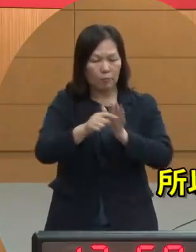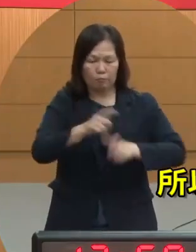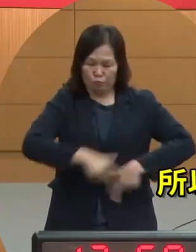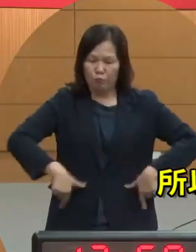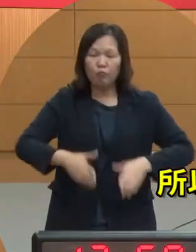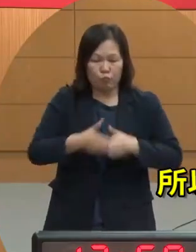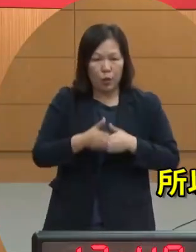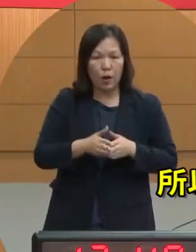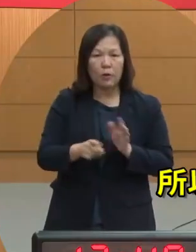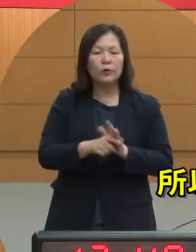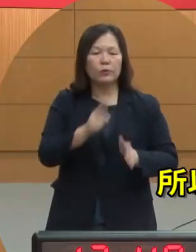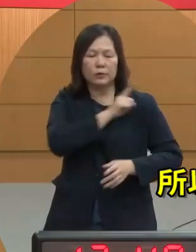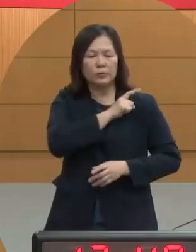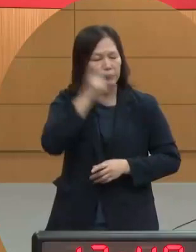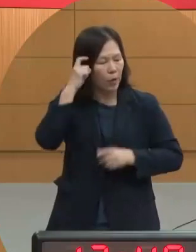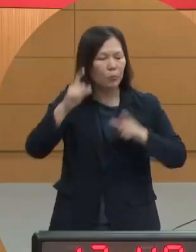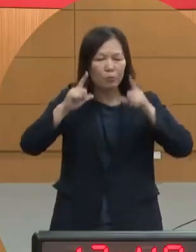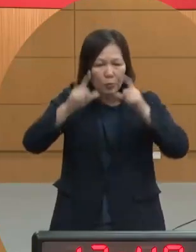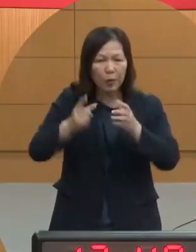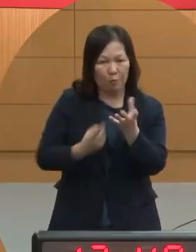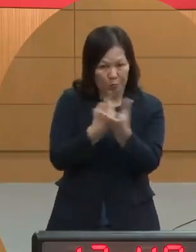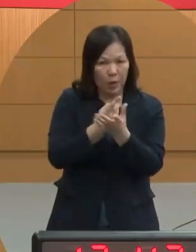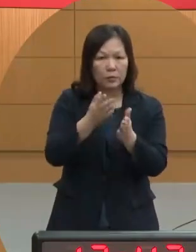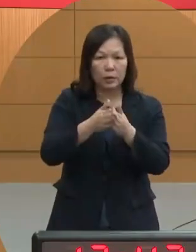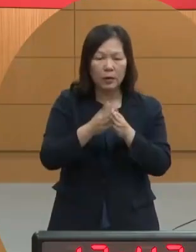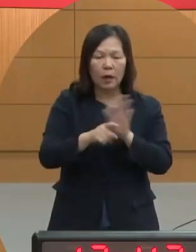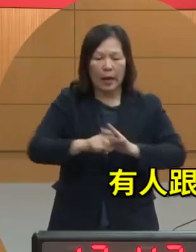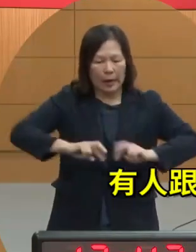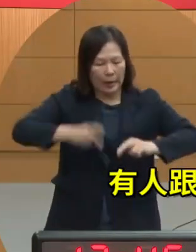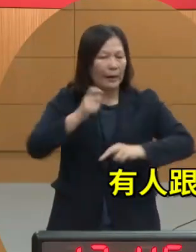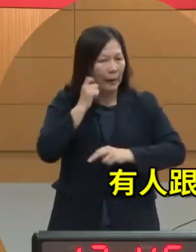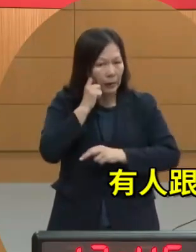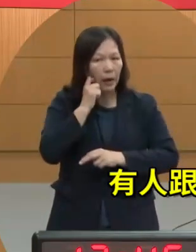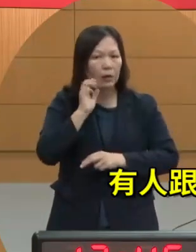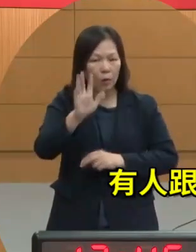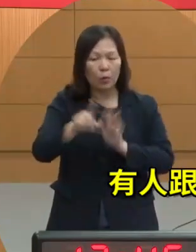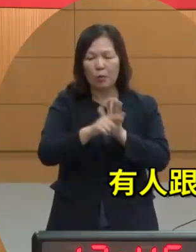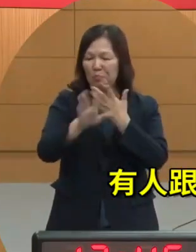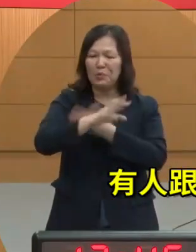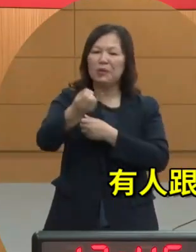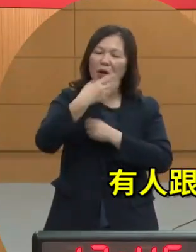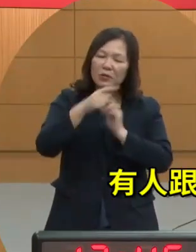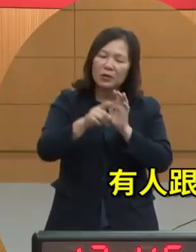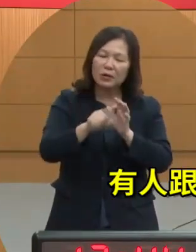所以我張怡才願意站出來 我知道改變不容易 有人跟我說張律師 你這場仗很硬